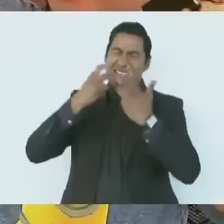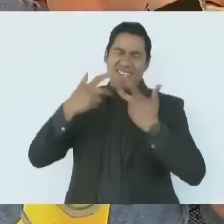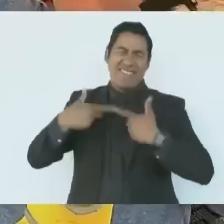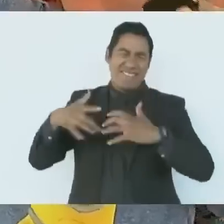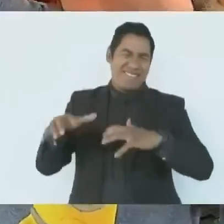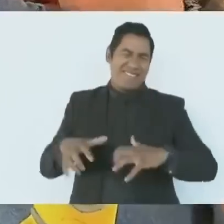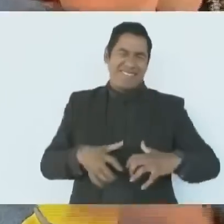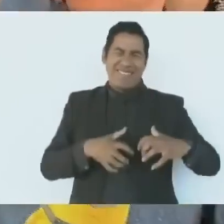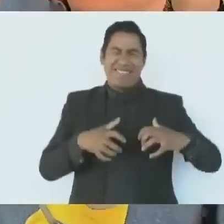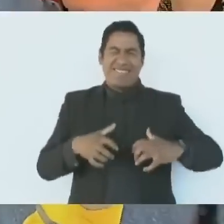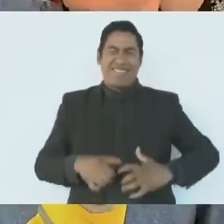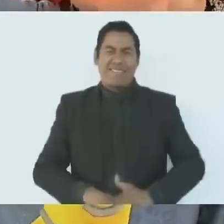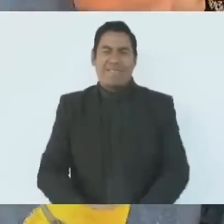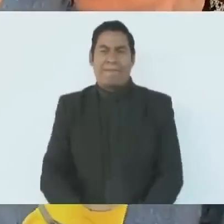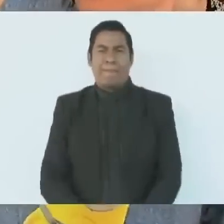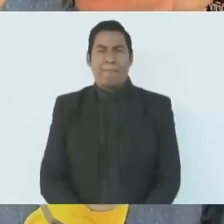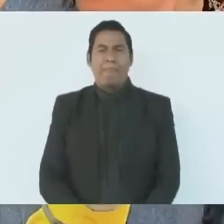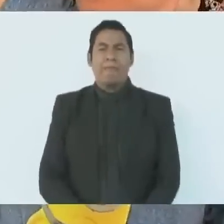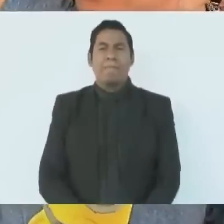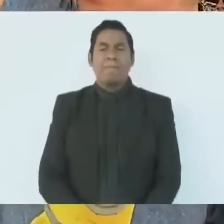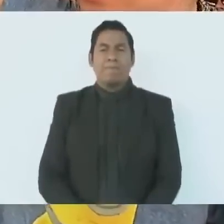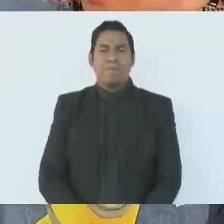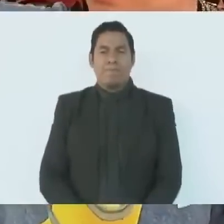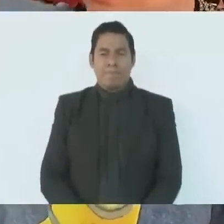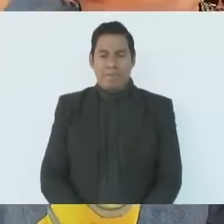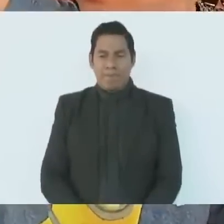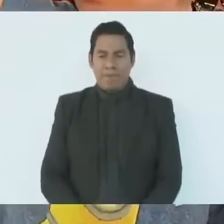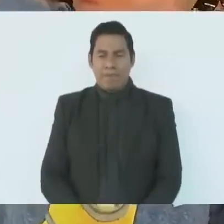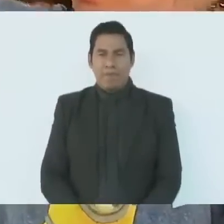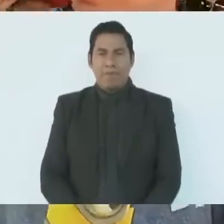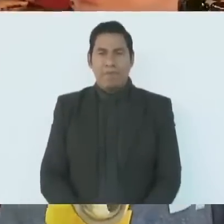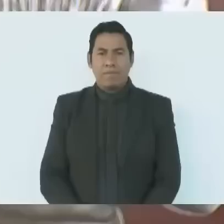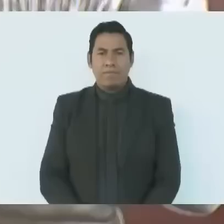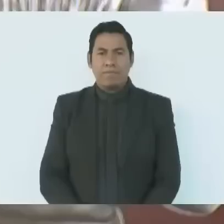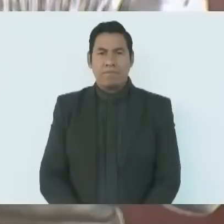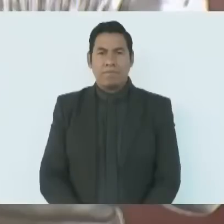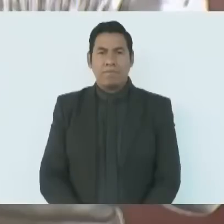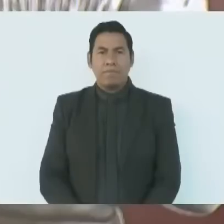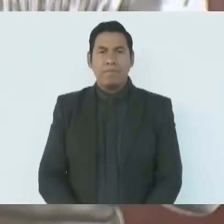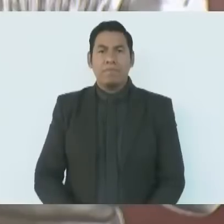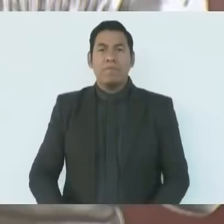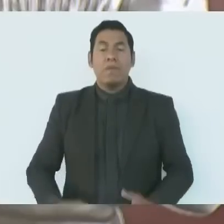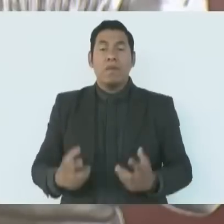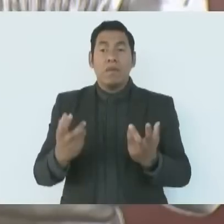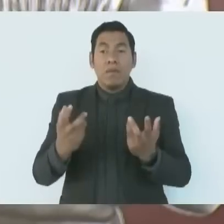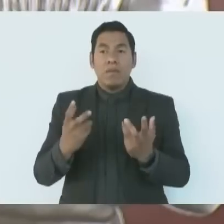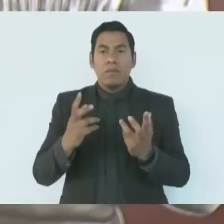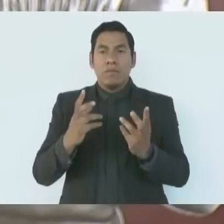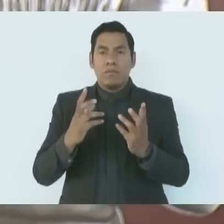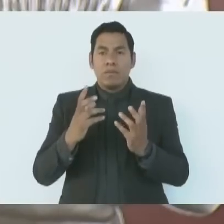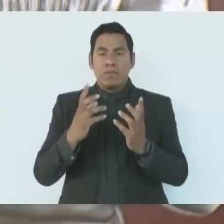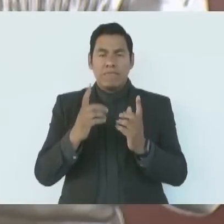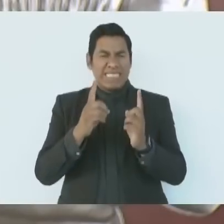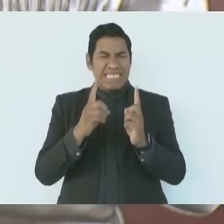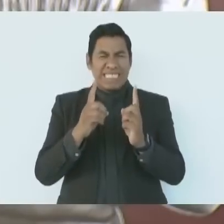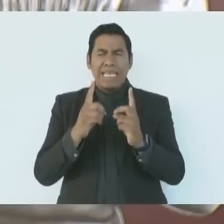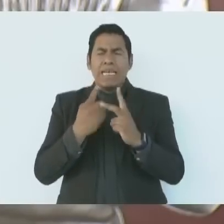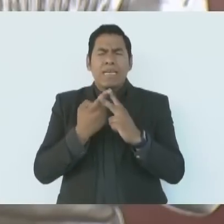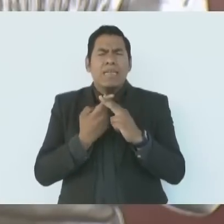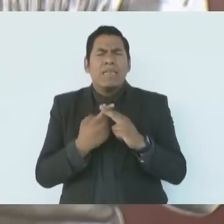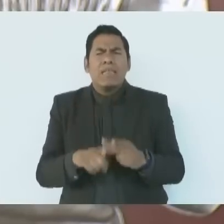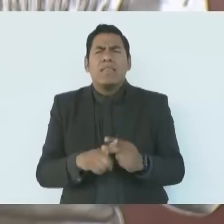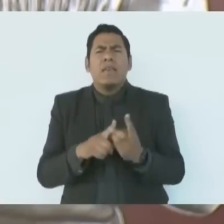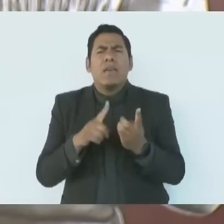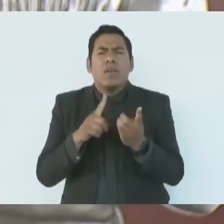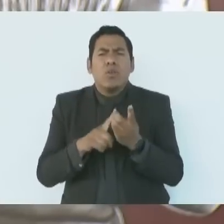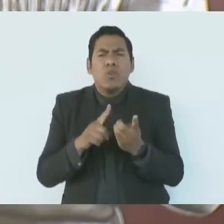Entonces no se desesperen este año 5500 dónde empezamos pues como decimos por